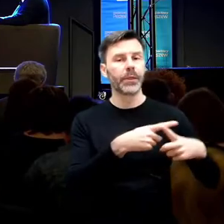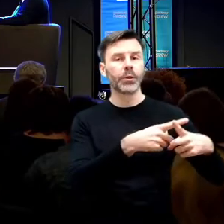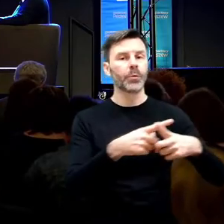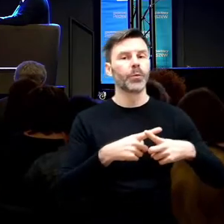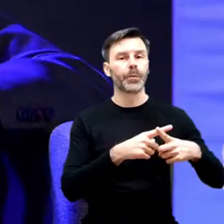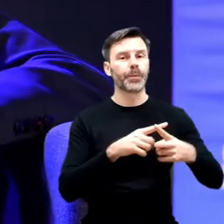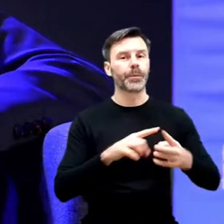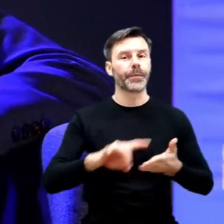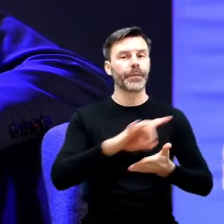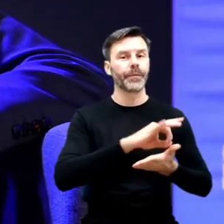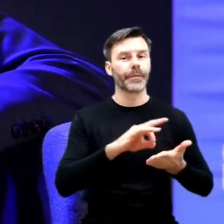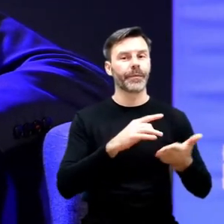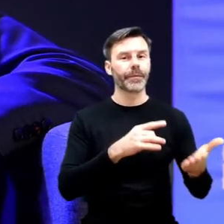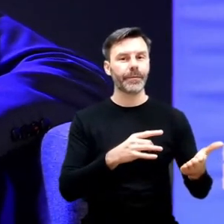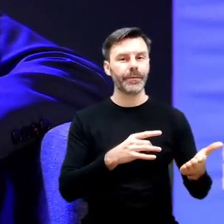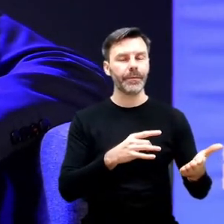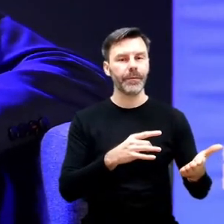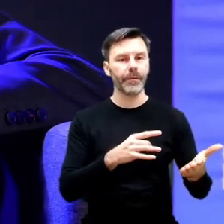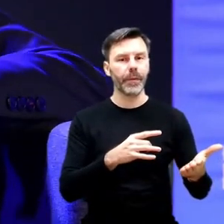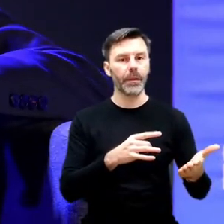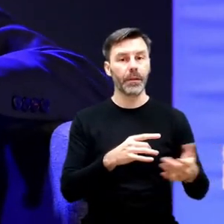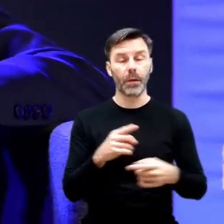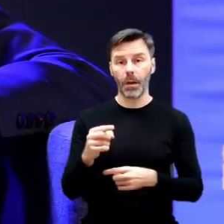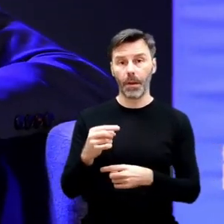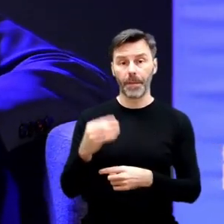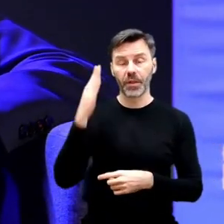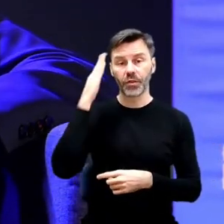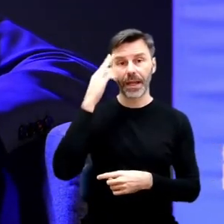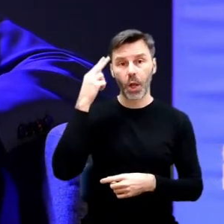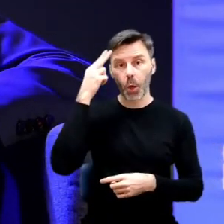To nie jest wcale mieszkanie komunalne, to nie jest mieszkanie socjalne,